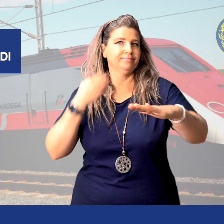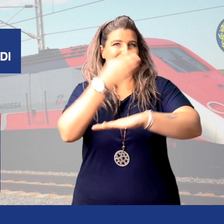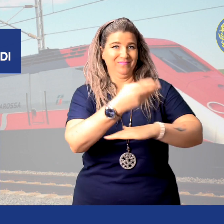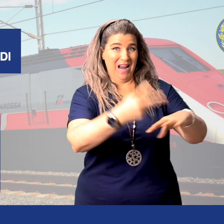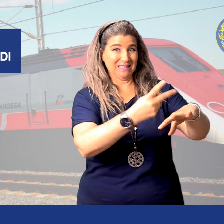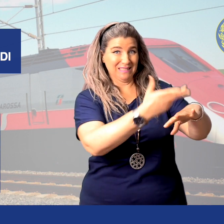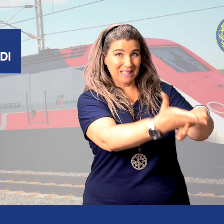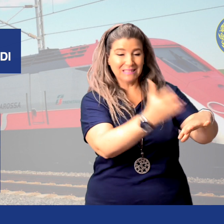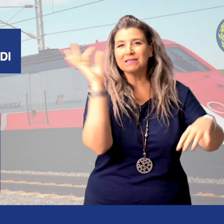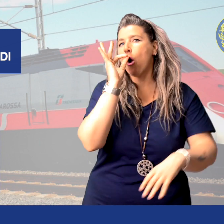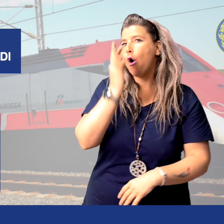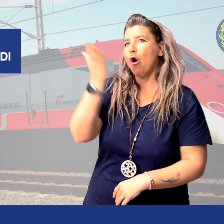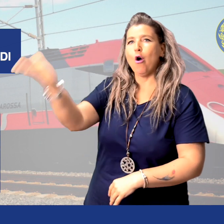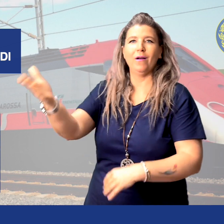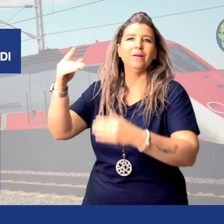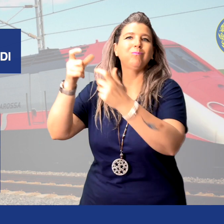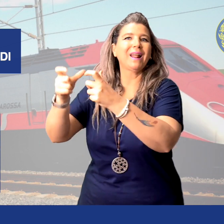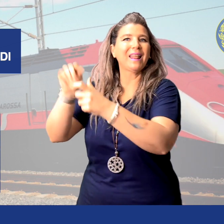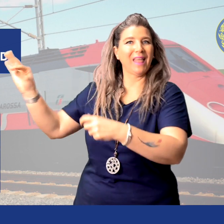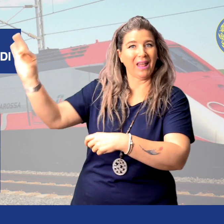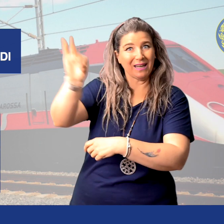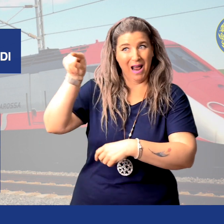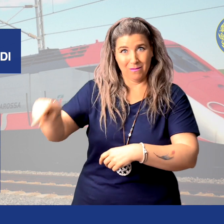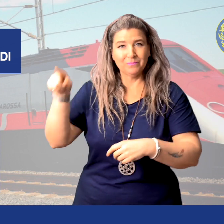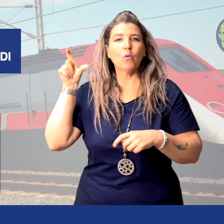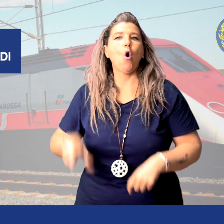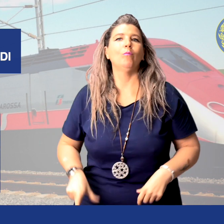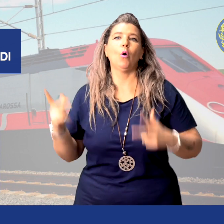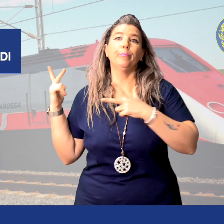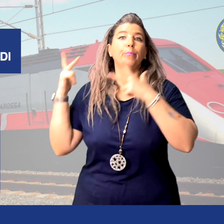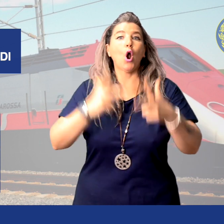rivolgersi all'assistenza clienti oppure biglietteria della stazione FS